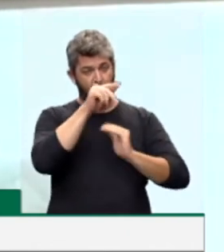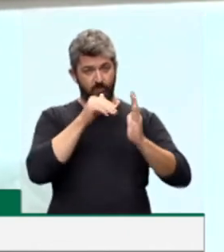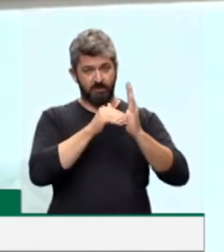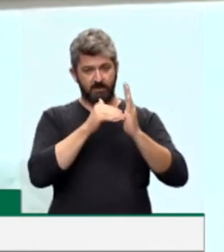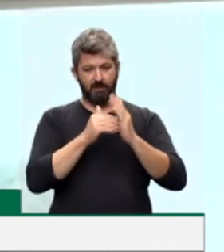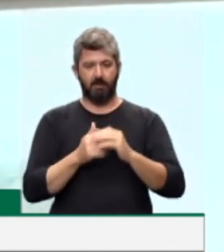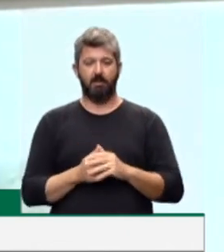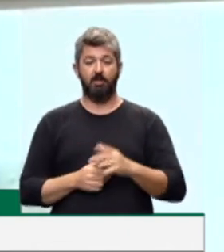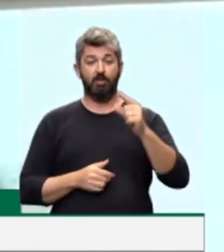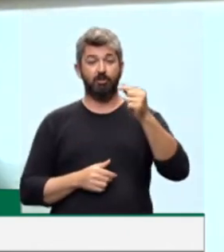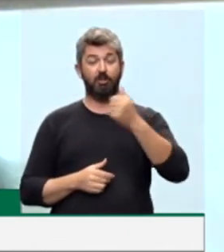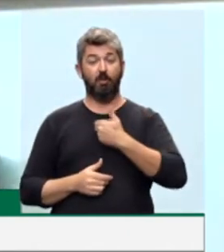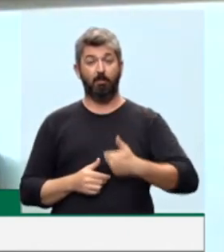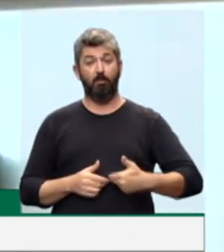PARA A EDUCAÇÃO PÚBLICA PORTANTO, SE A PROPOSTA DO